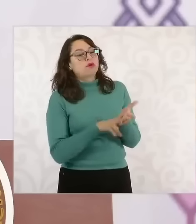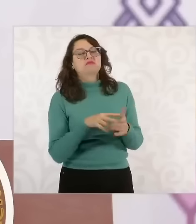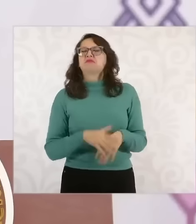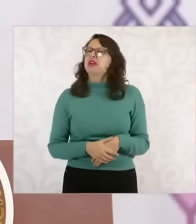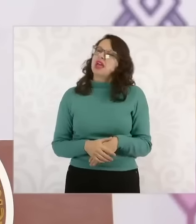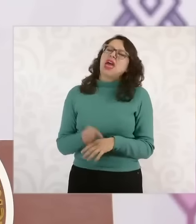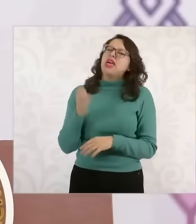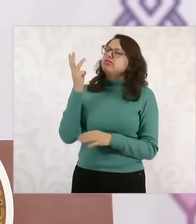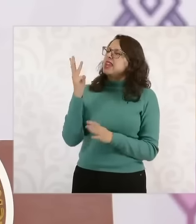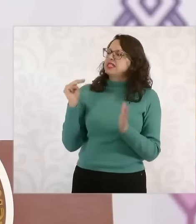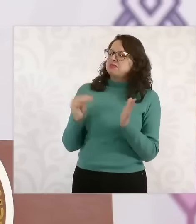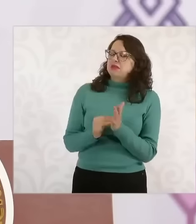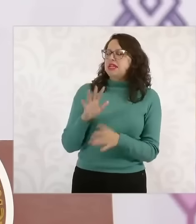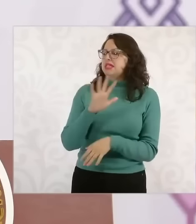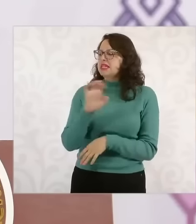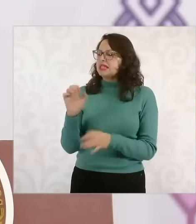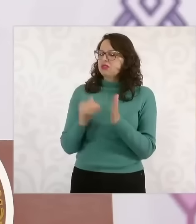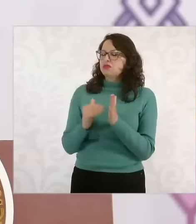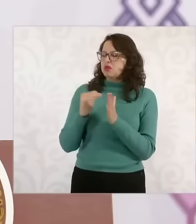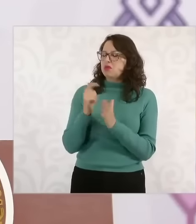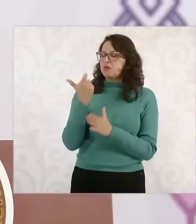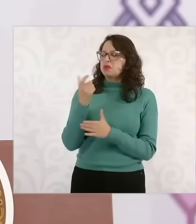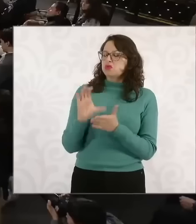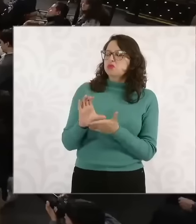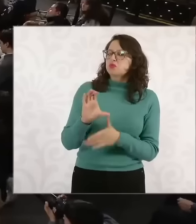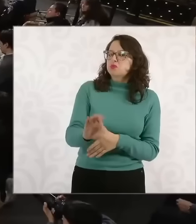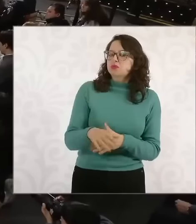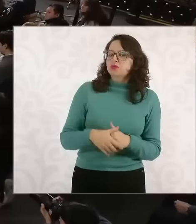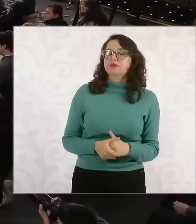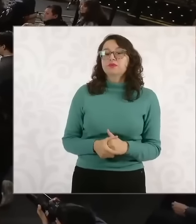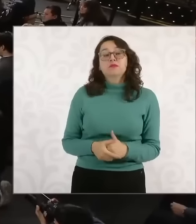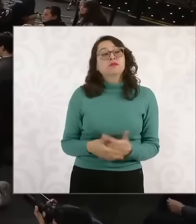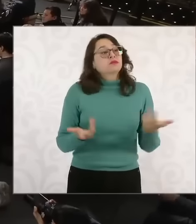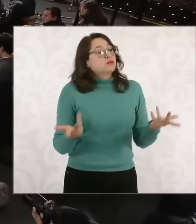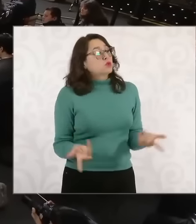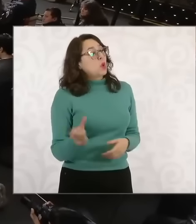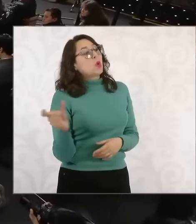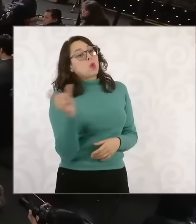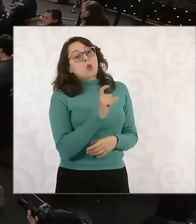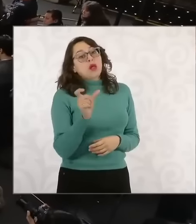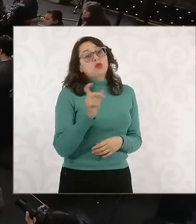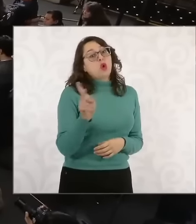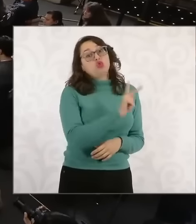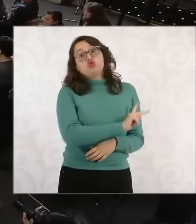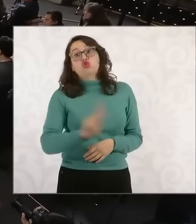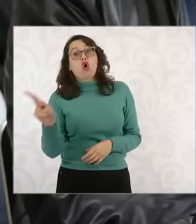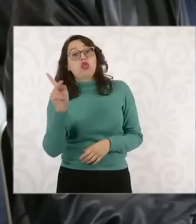de las credenciales y los equipos. ¿Y para cuándo se tiene pensado o planeado inicia ya esta primera